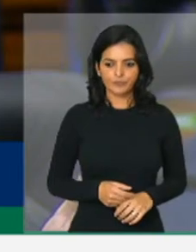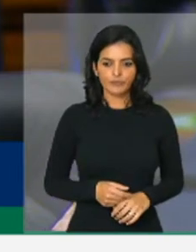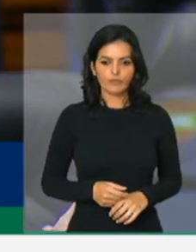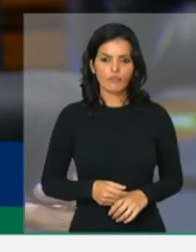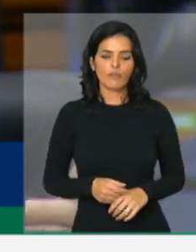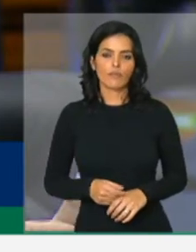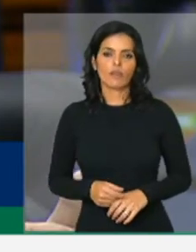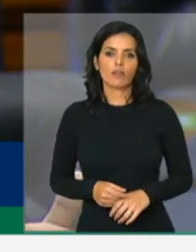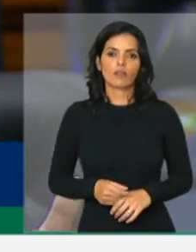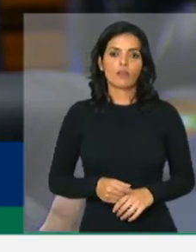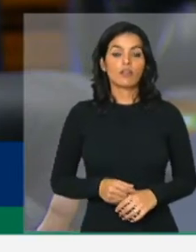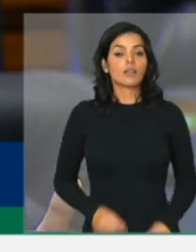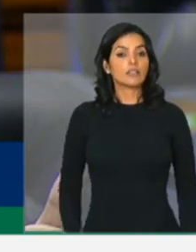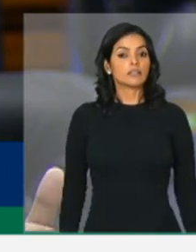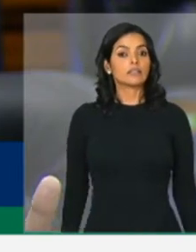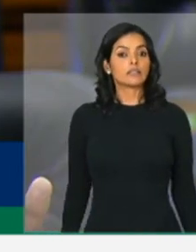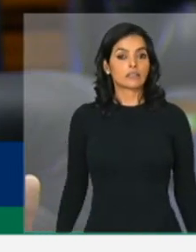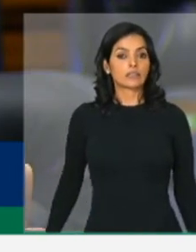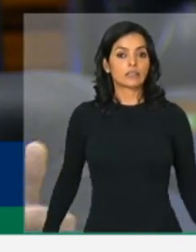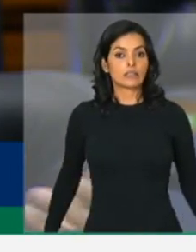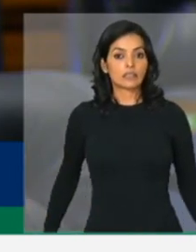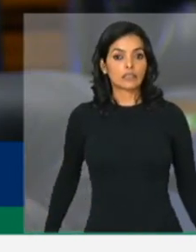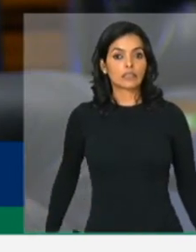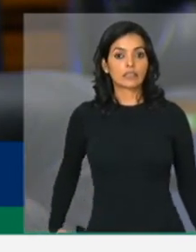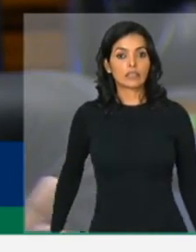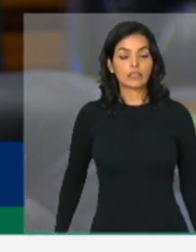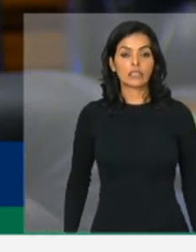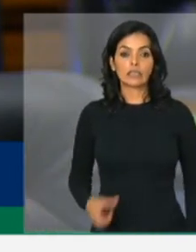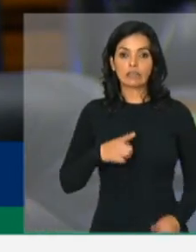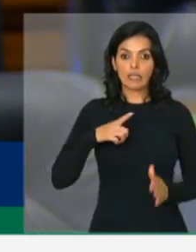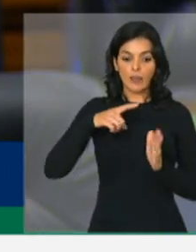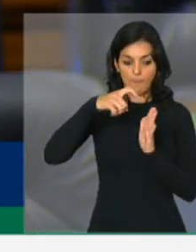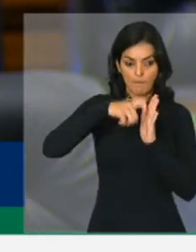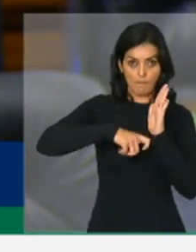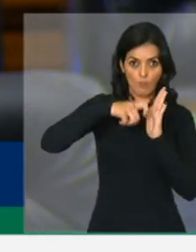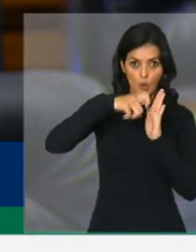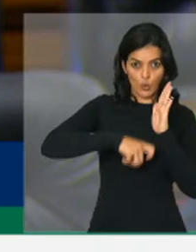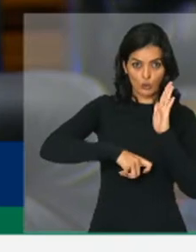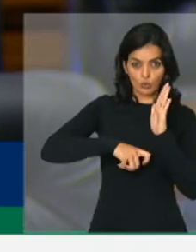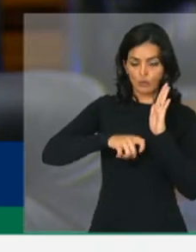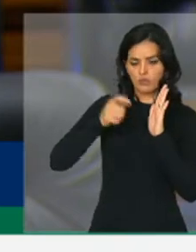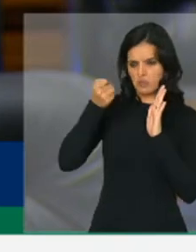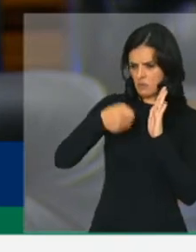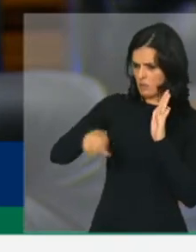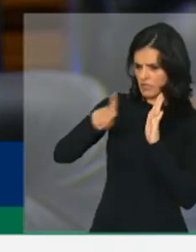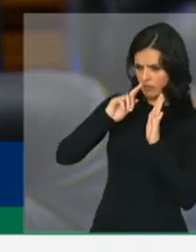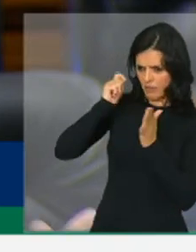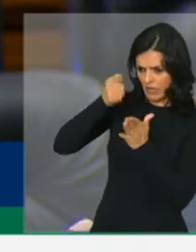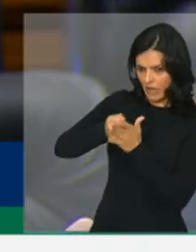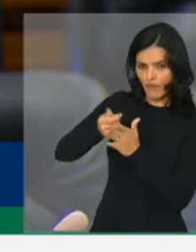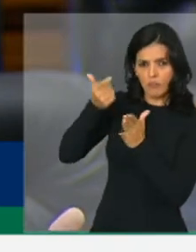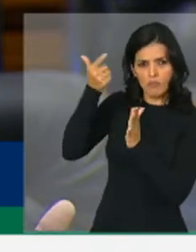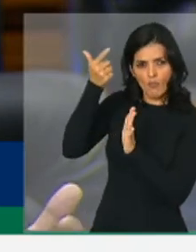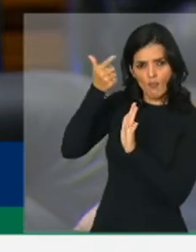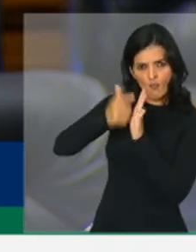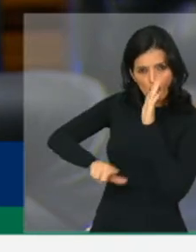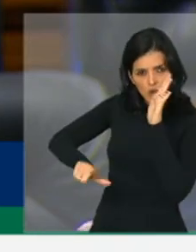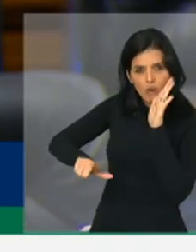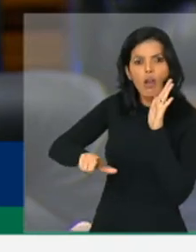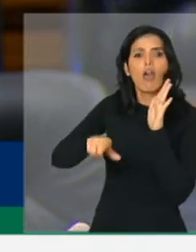DESOBRIGAÇÃO DE INVESTIR NA ATIVIDADE PRODUTIVA. PODERÍAMOS TER UM CRITÉRIO PRA PERMITIR QUE PARTE DESSES RECURSOS FOSSEM REINVESTIDOS PRA GERAR EMPREGO. PORTANTO É